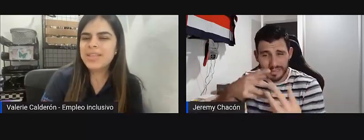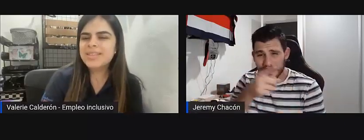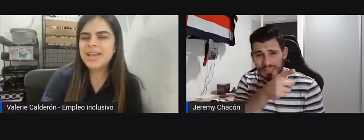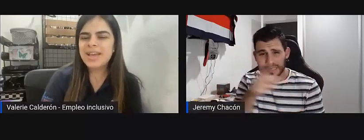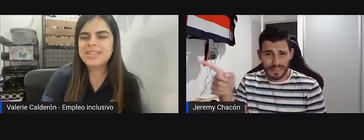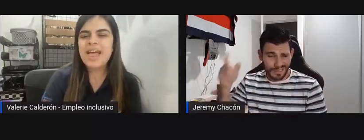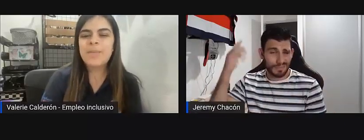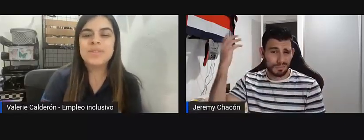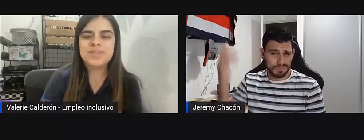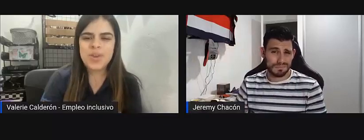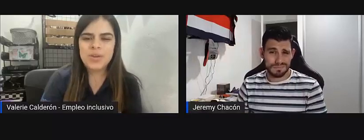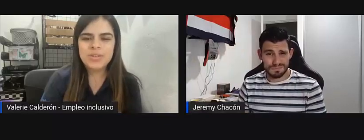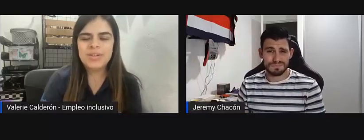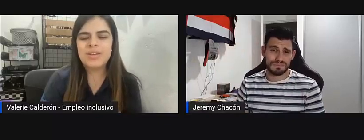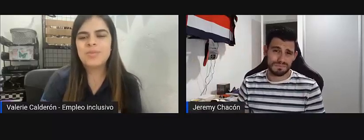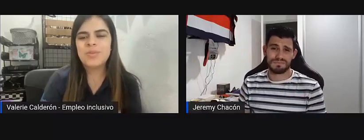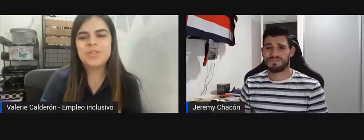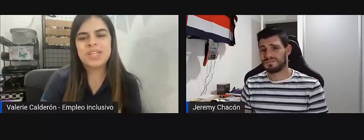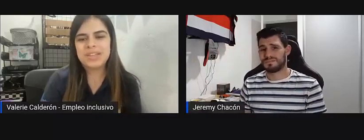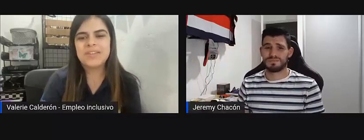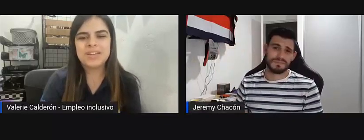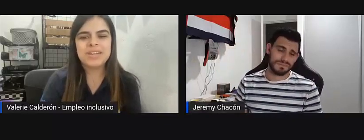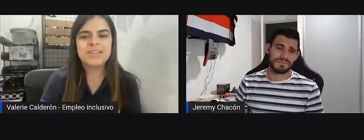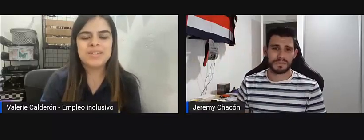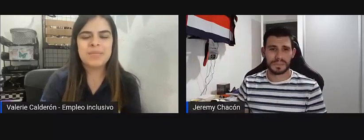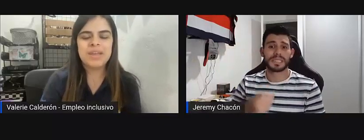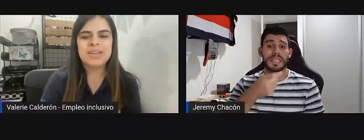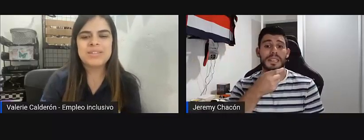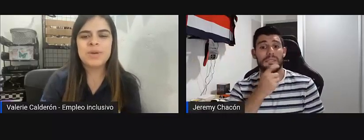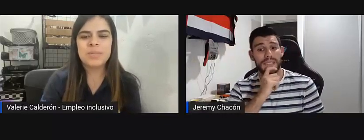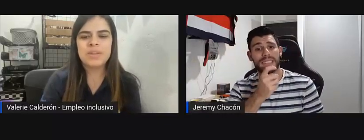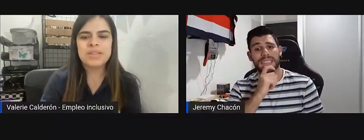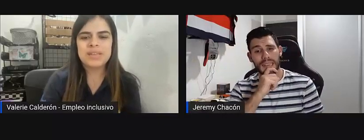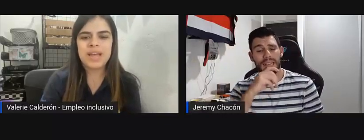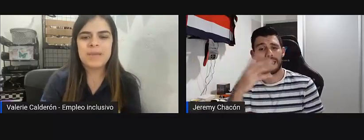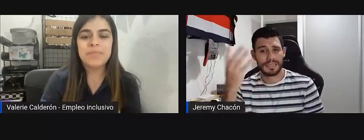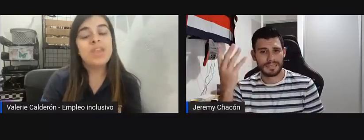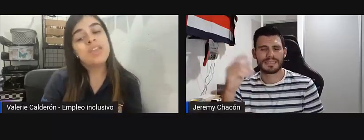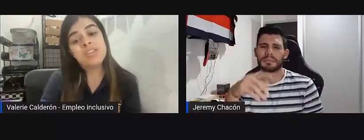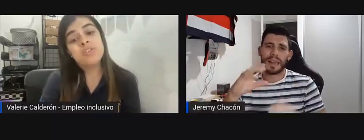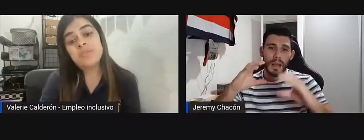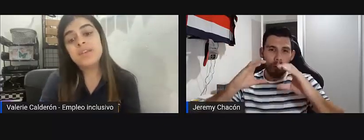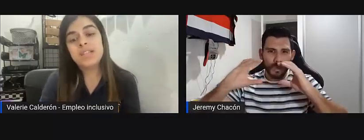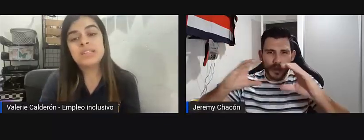Esa esa adaptación con el mundo oyente verdad también ha sido un aprendizaje y no es fácil